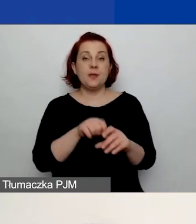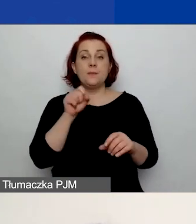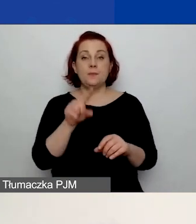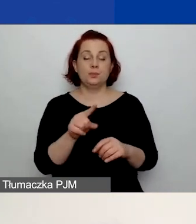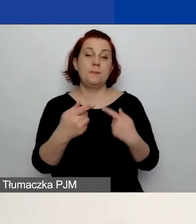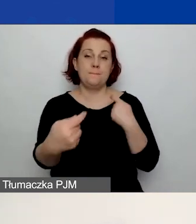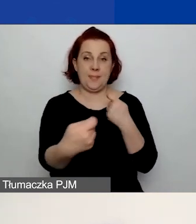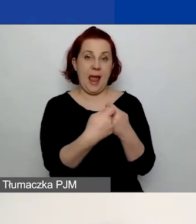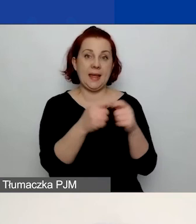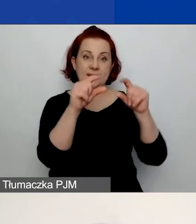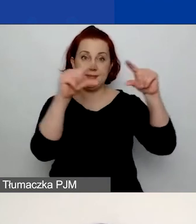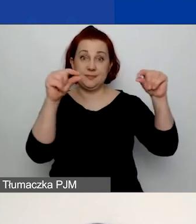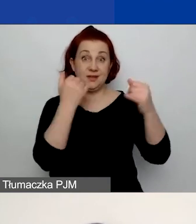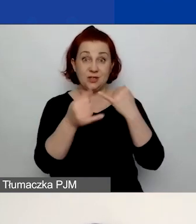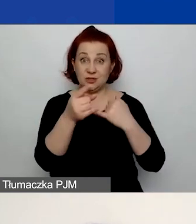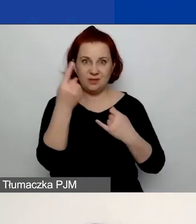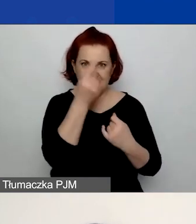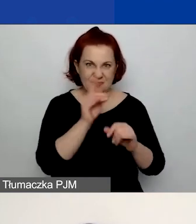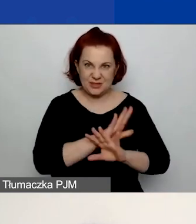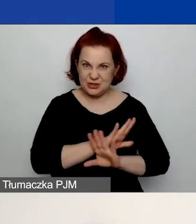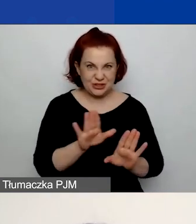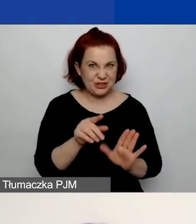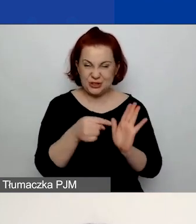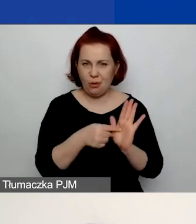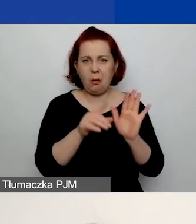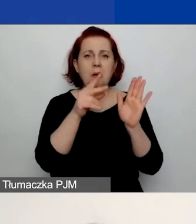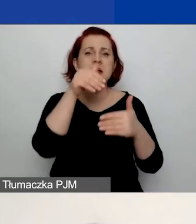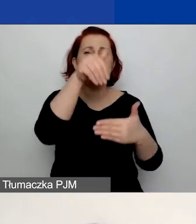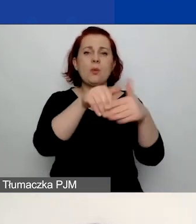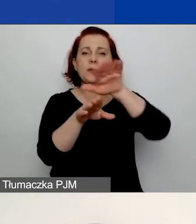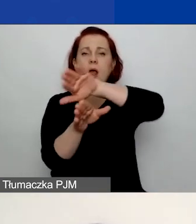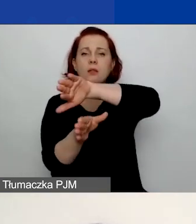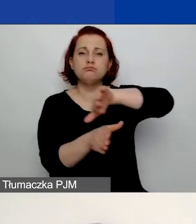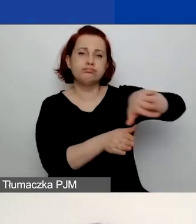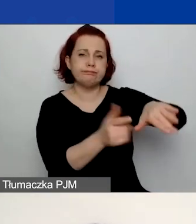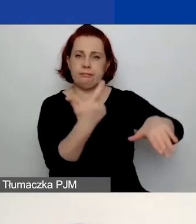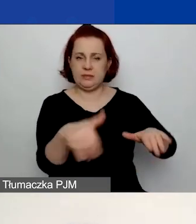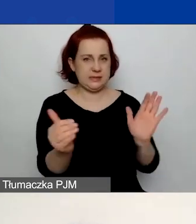Jeżeli nie przewidujecie partnerstw, to po prostu omijacie tę zakładkę. Nic tutaj nie musicie klikać.